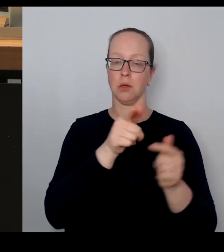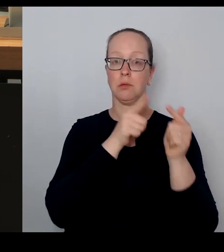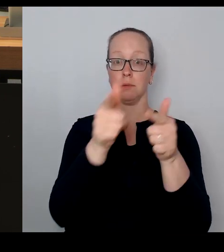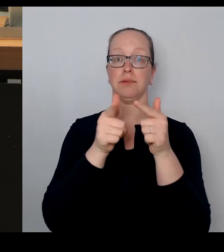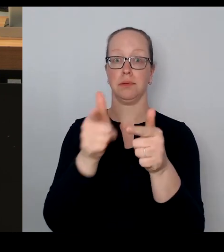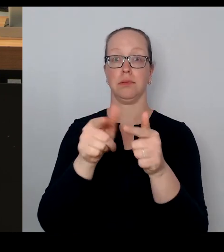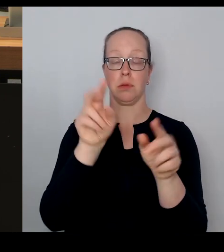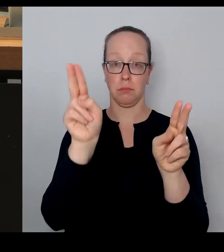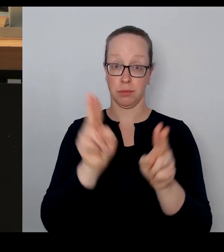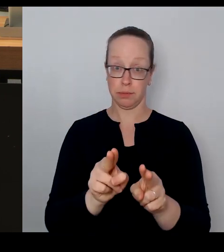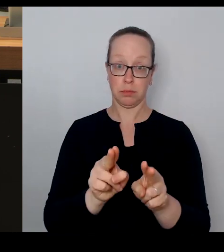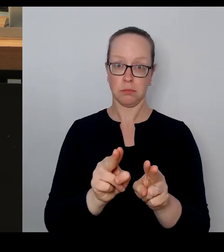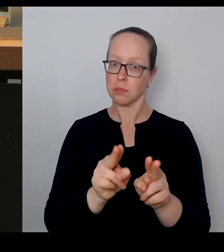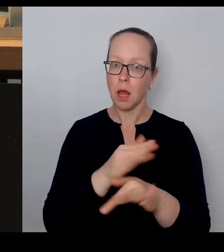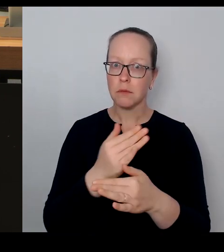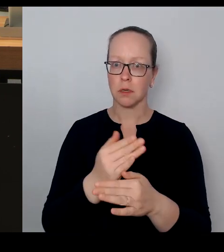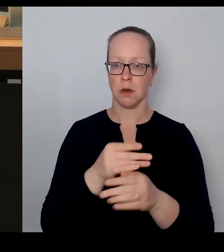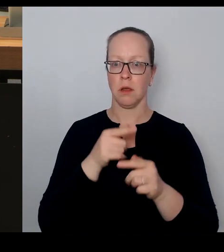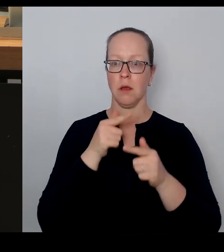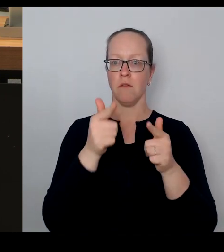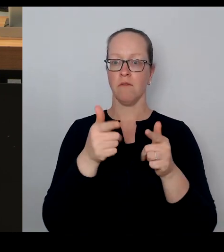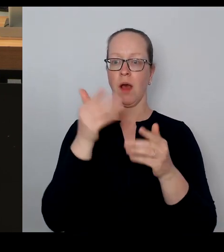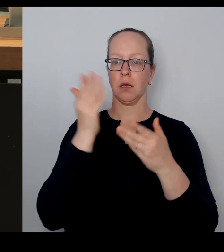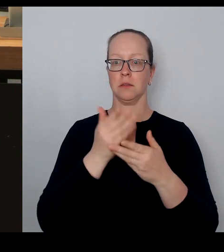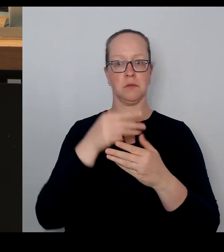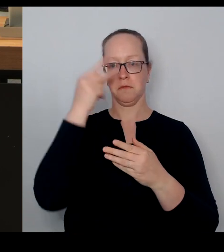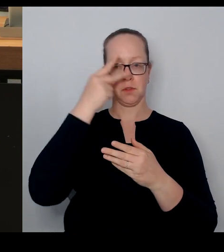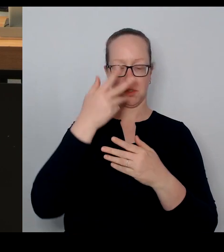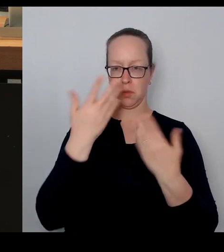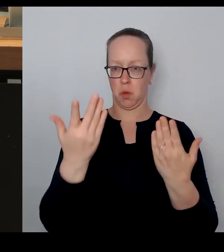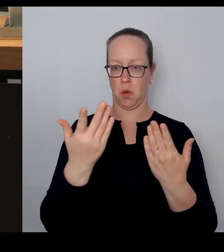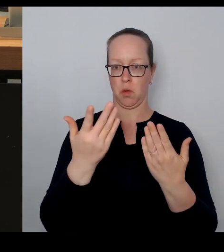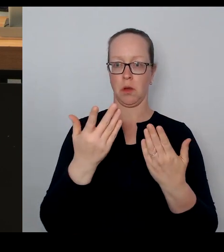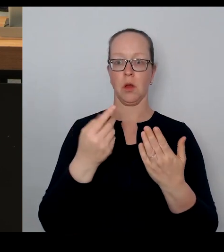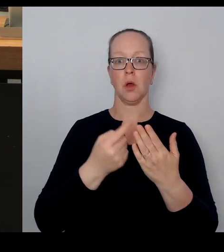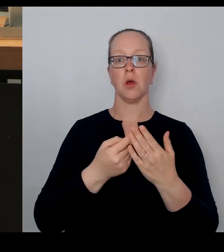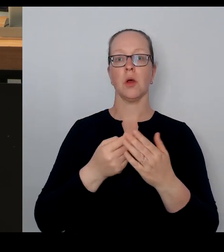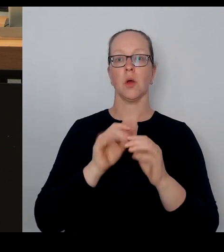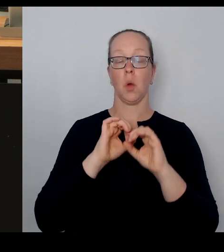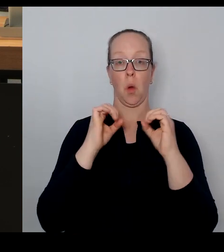Anspruch, als Koalition für die Außenbezirke da zu sein offenbar selbst überhaupt nicht ernst nehmen.